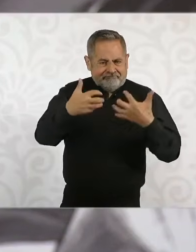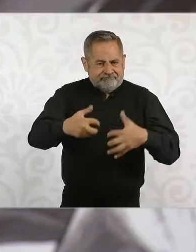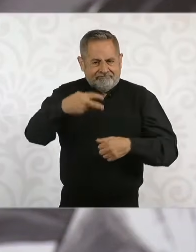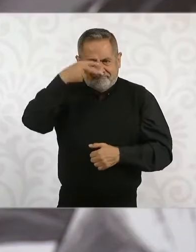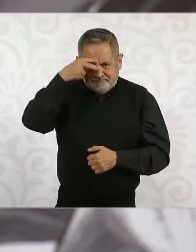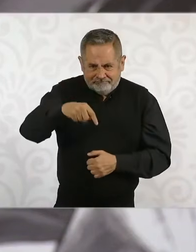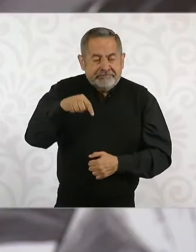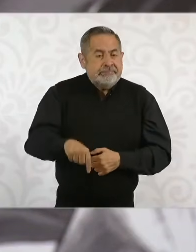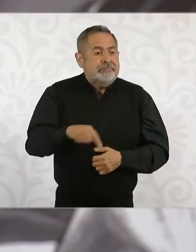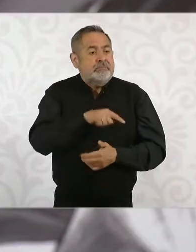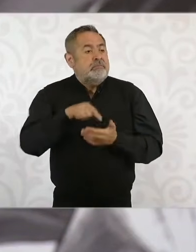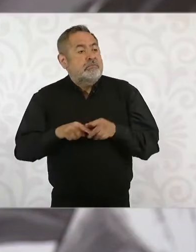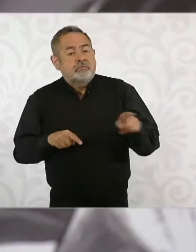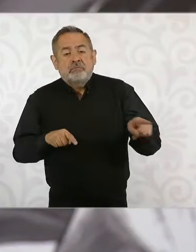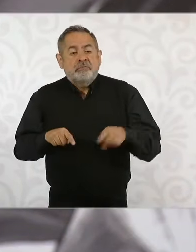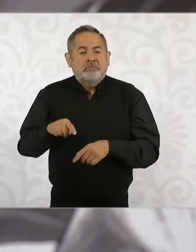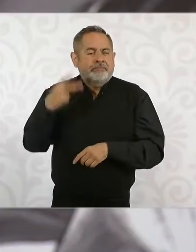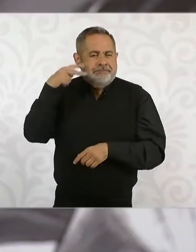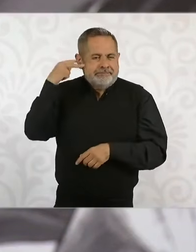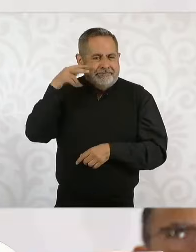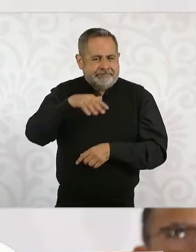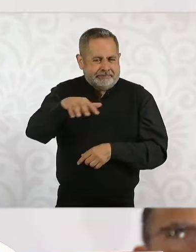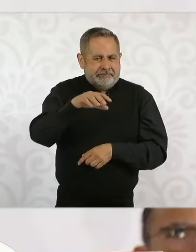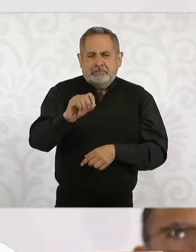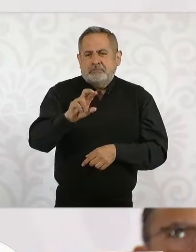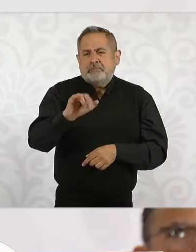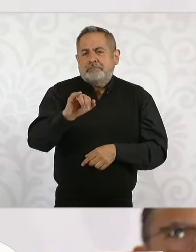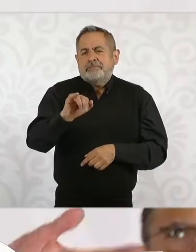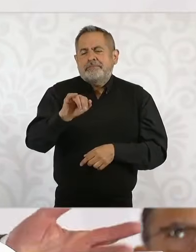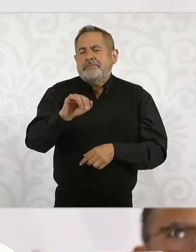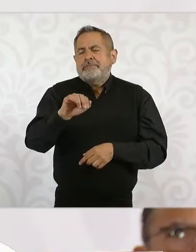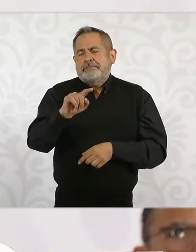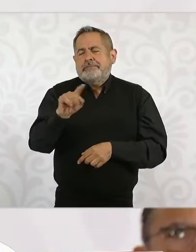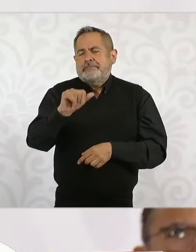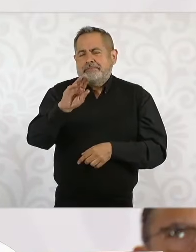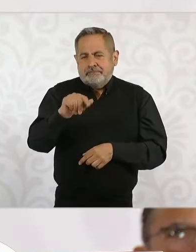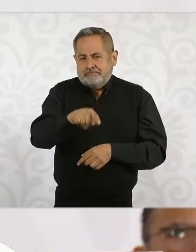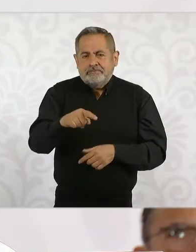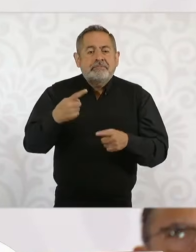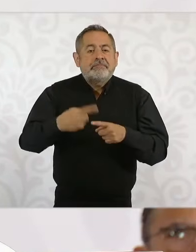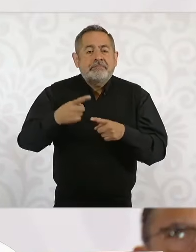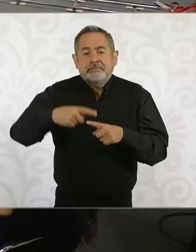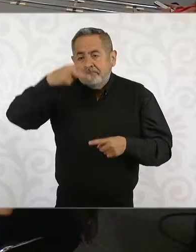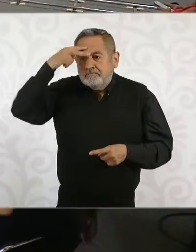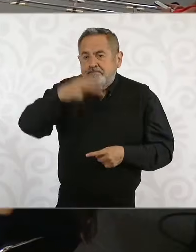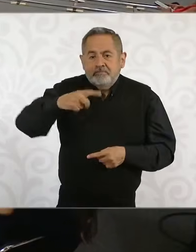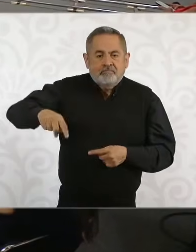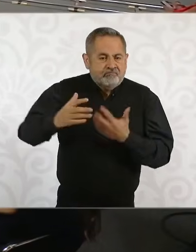está en Orizaba, en Veracruz y por eh empleados mexicanos, por supuesto. Así creo que es algo que